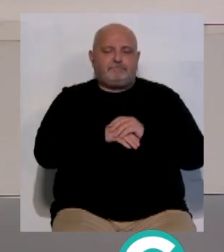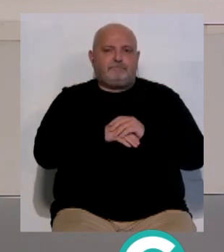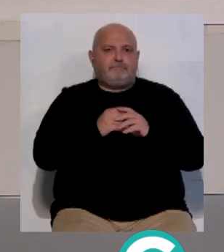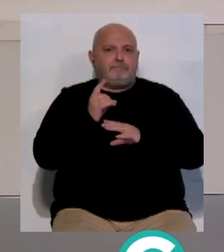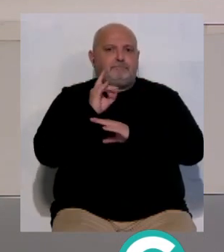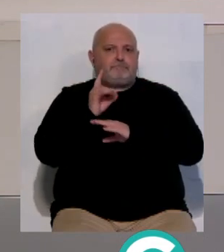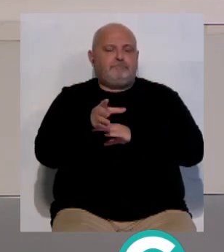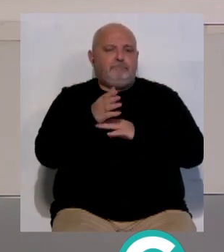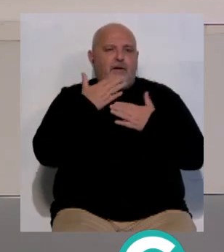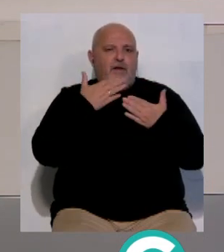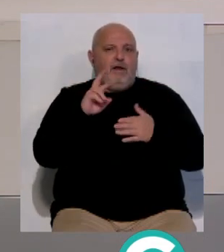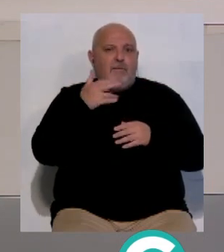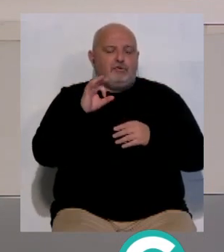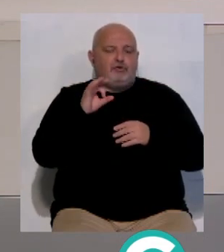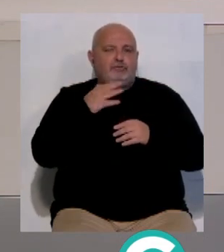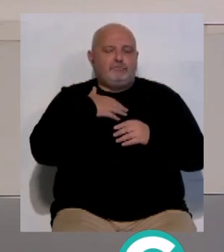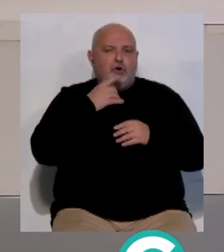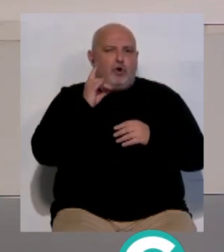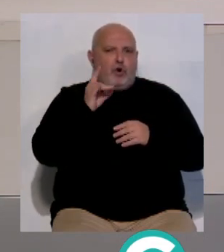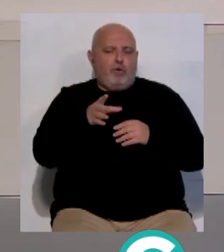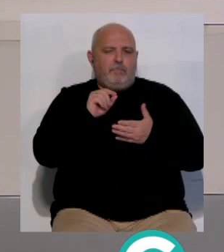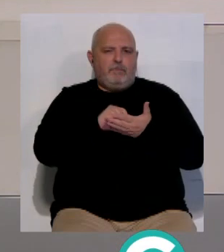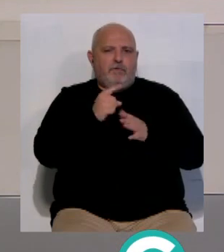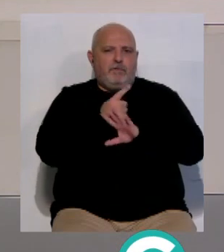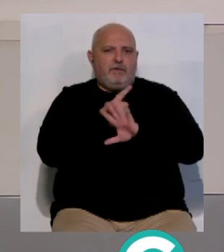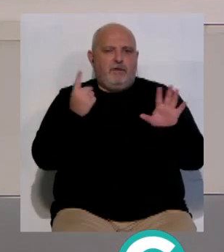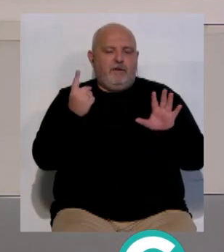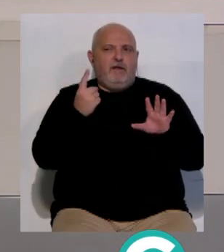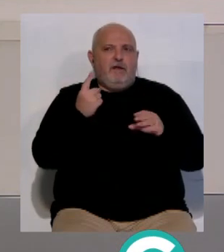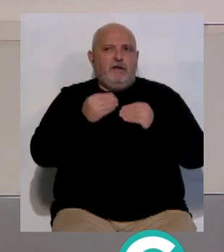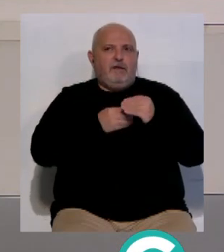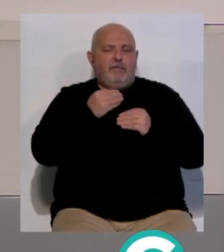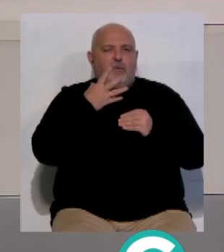por mediación de Cris Ramos con ese golazo en el minuto 16 en esa buena pelota que ponía